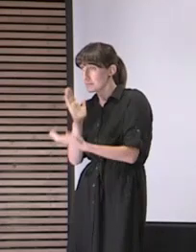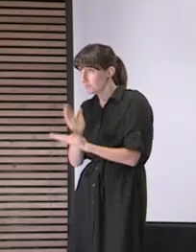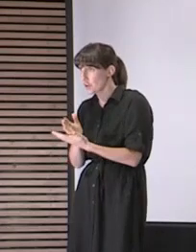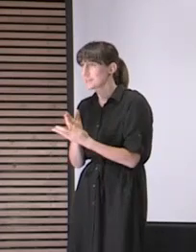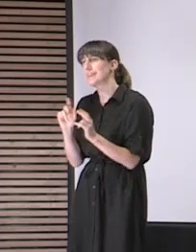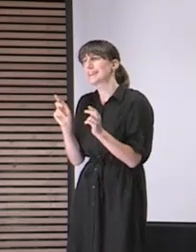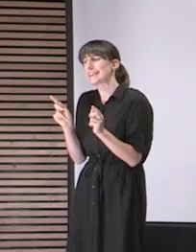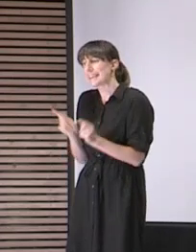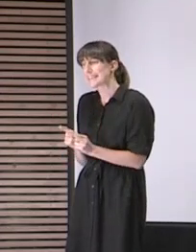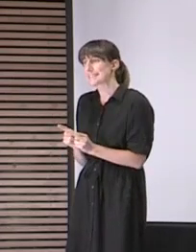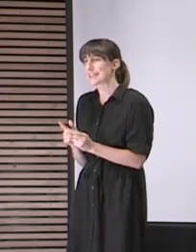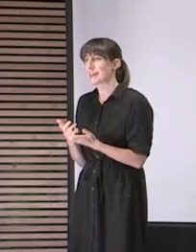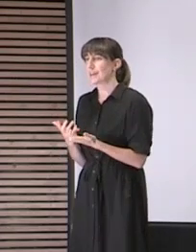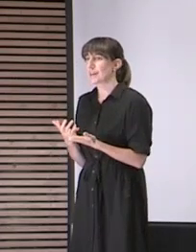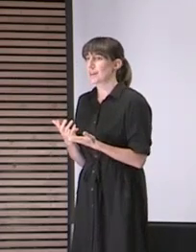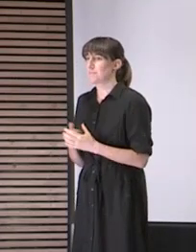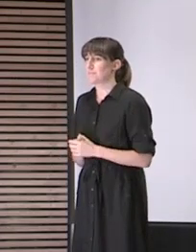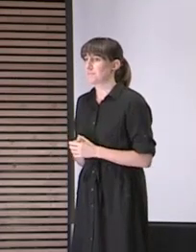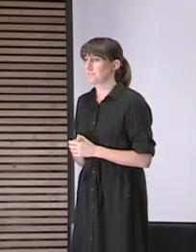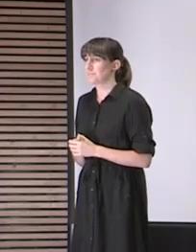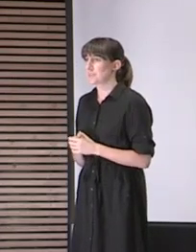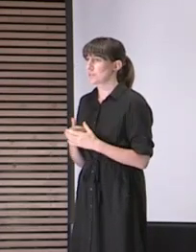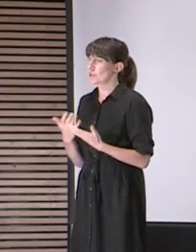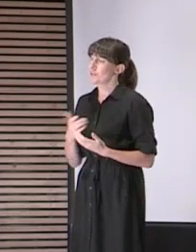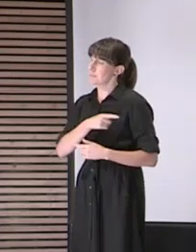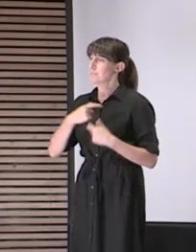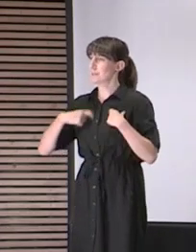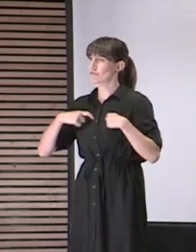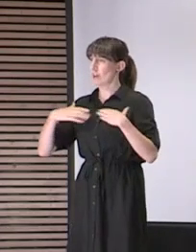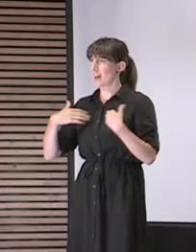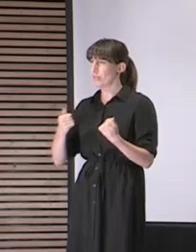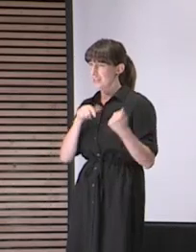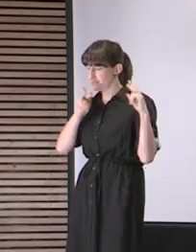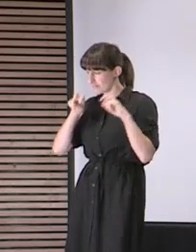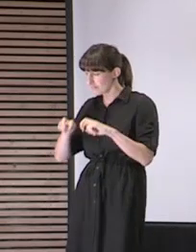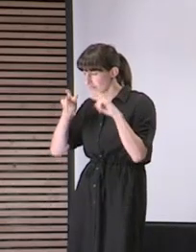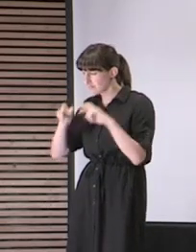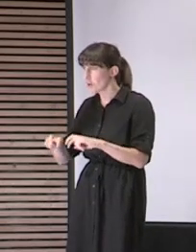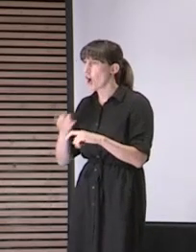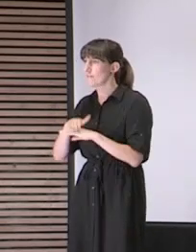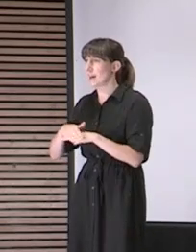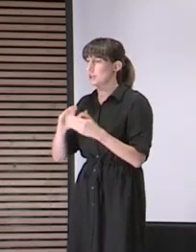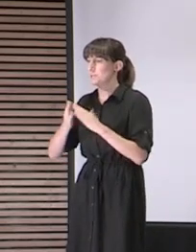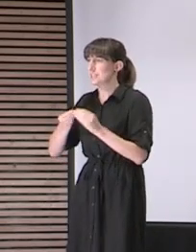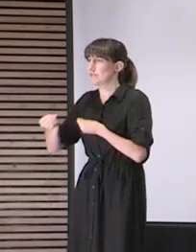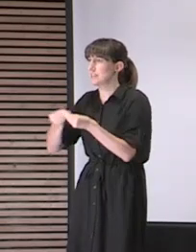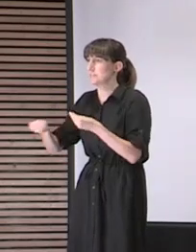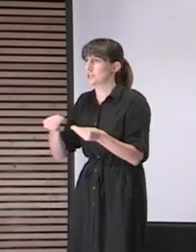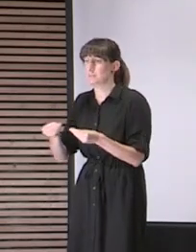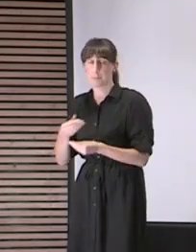asegurarnos es que tengamos suficiente difusión regional en esas pruebas. Si hay áreas en